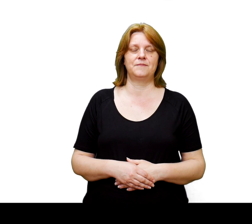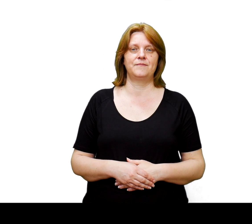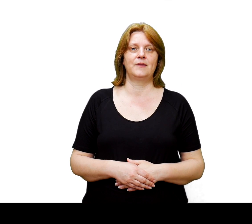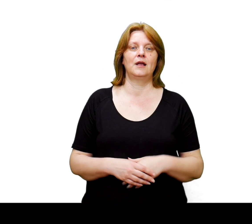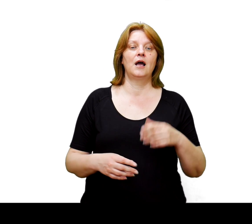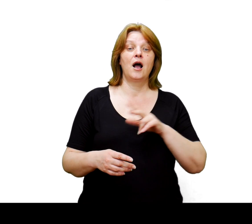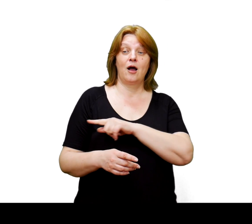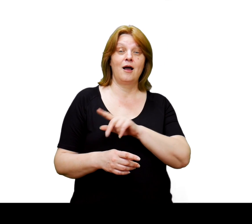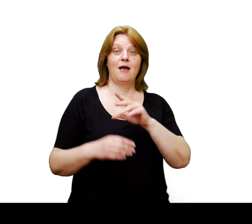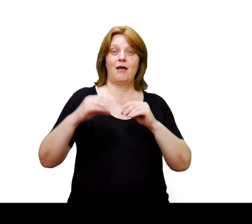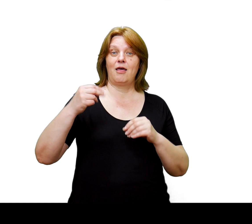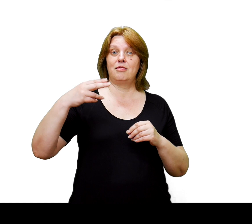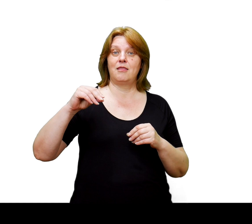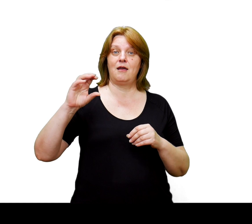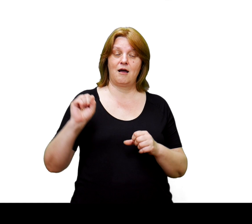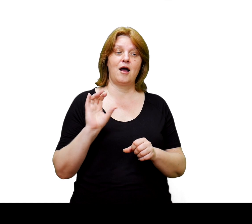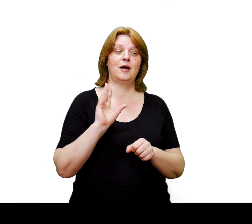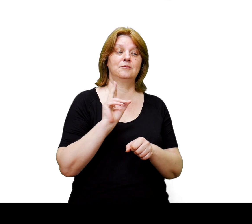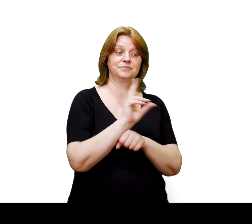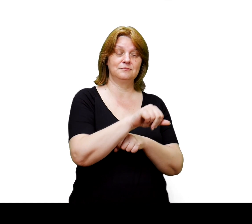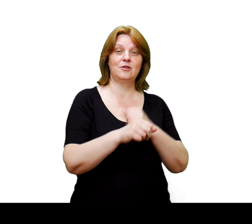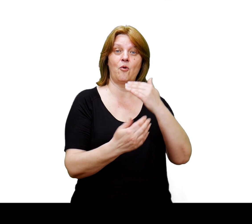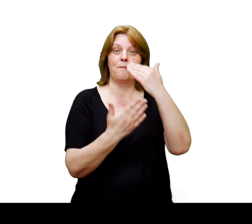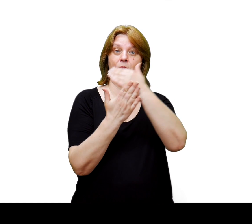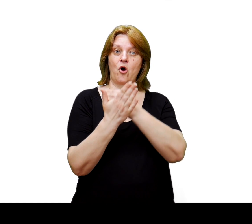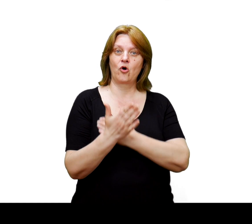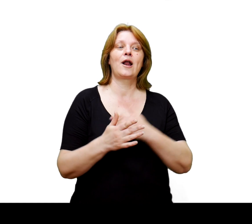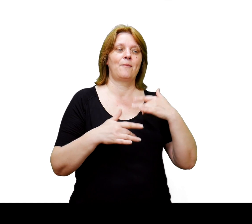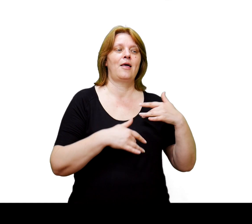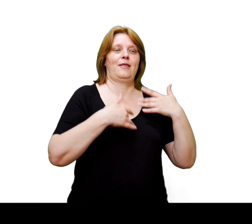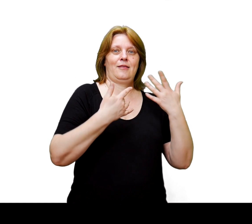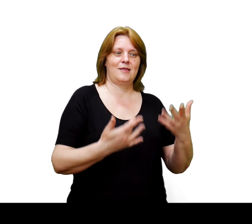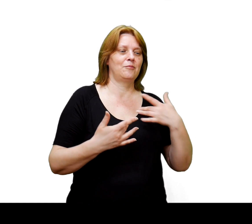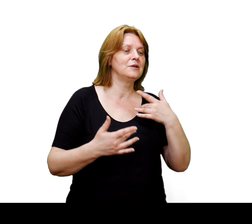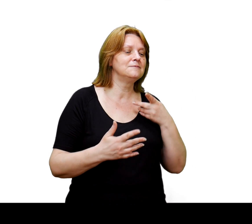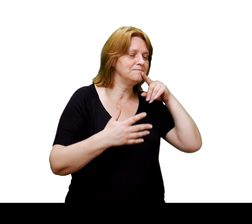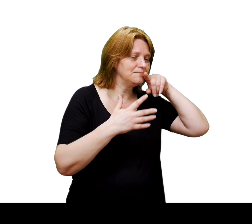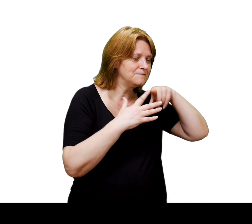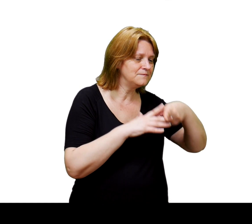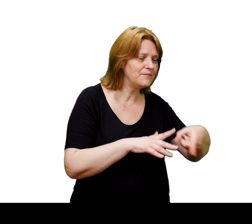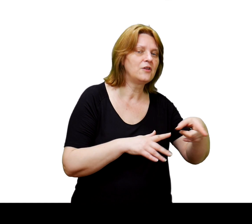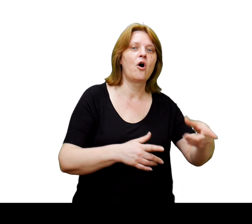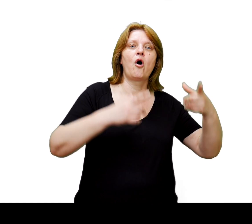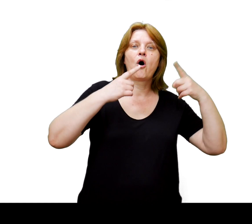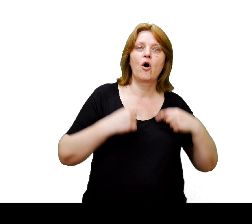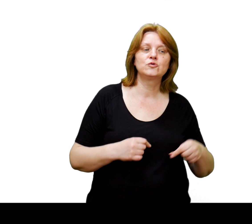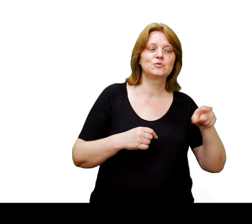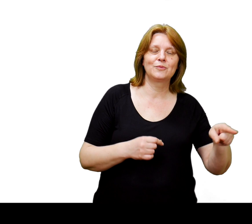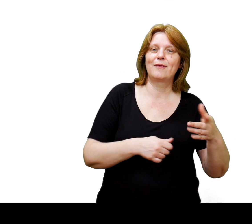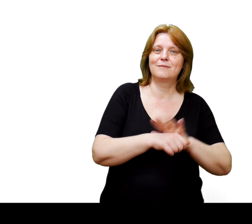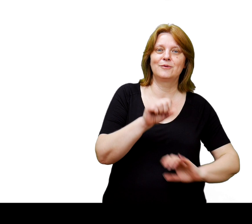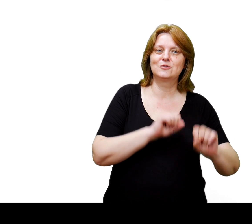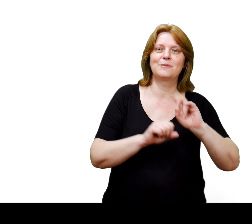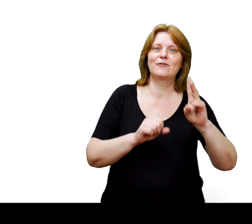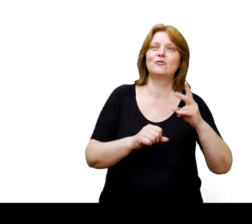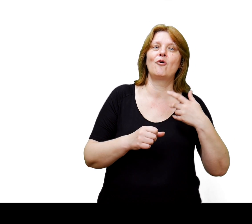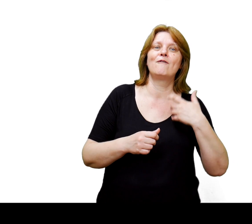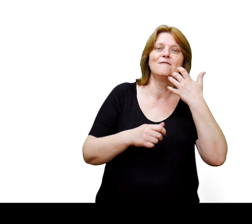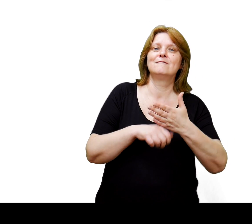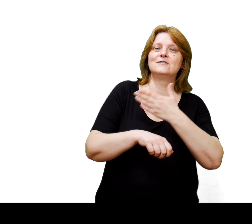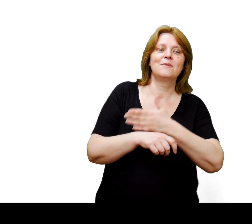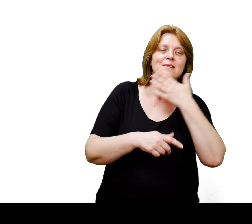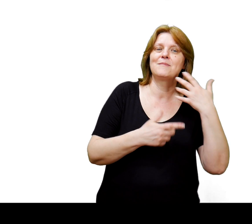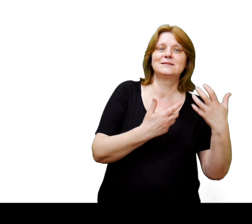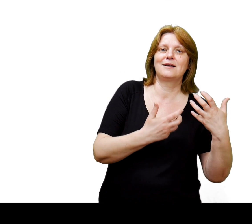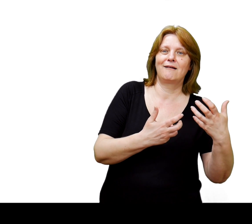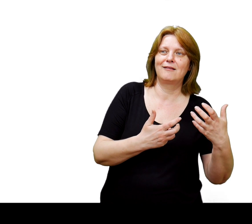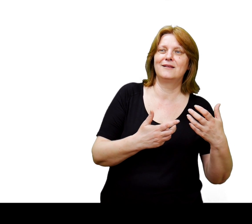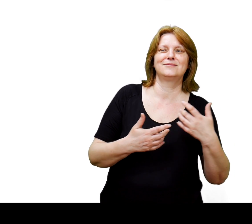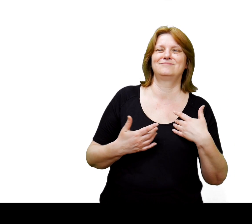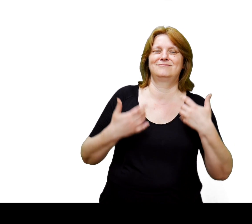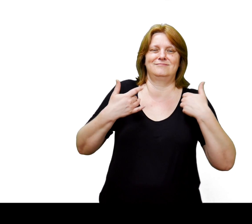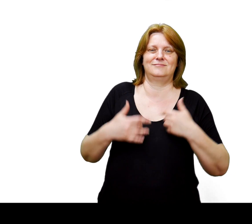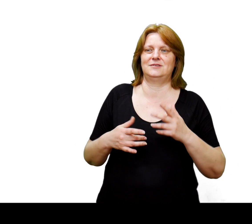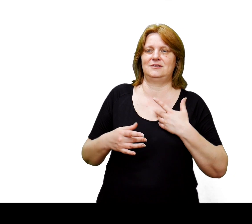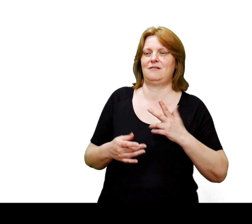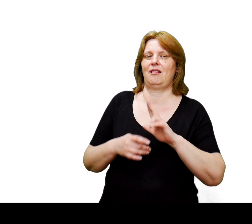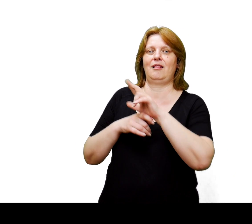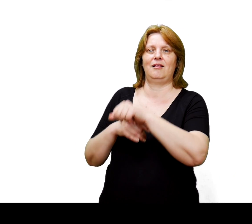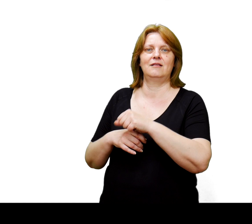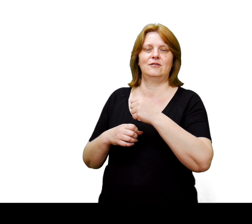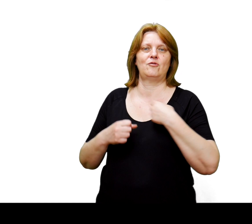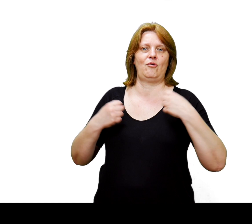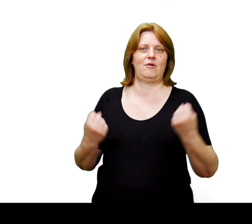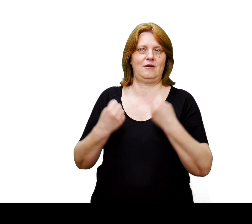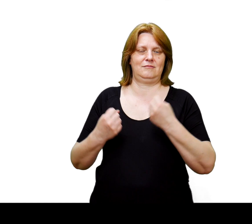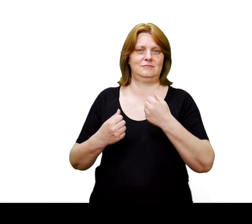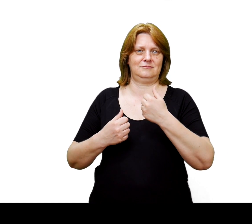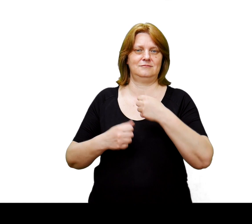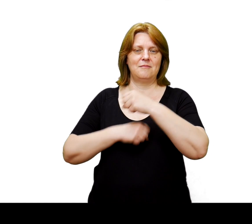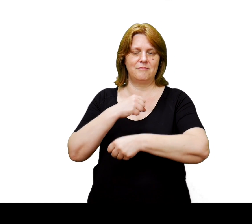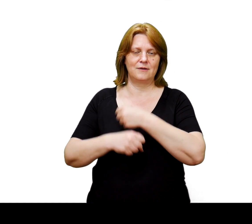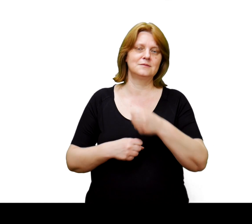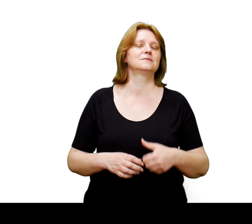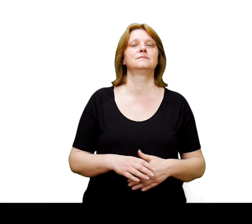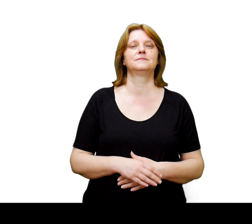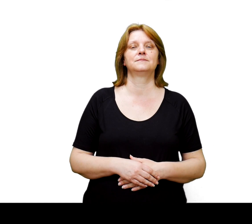Przystąpienie do programu gwarantuje dotarcie do osób, które bez dodatkowej zachęty oferowanej przez PFRON, prawdopodobnie nie zdecydowałyby się na podjęcie aktywności zawodowej.